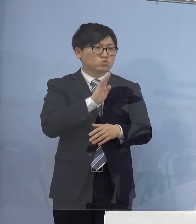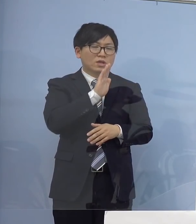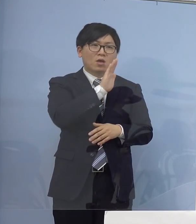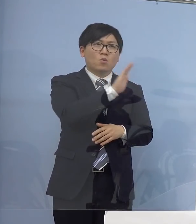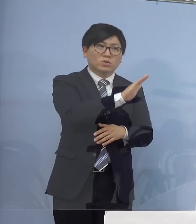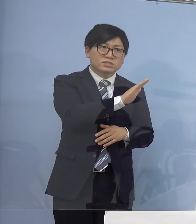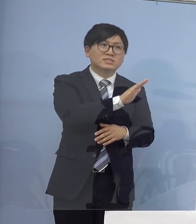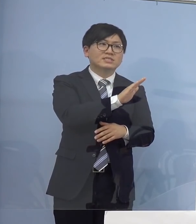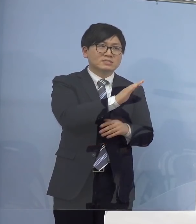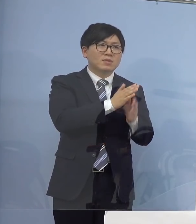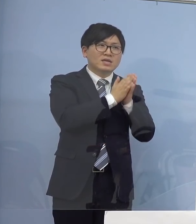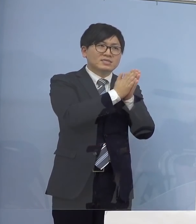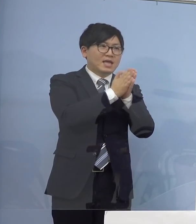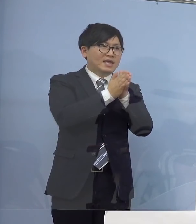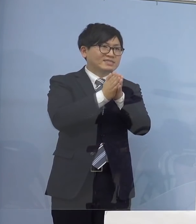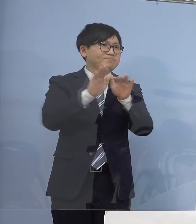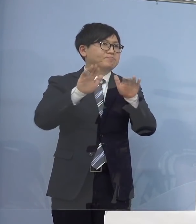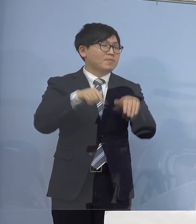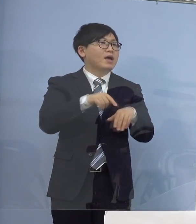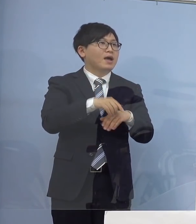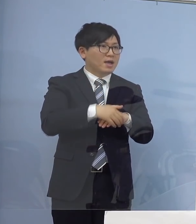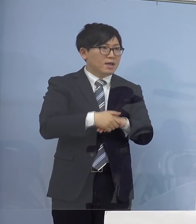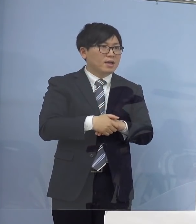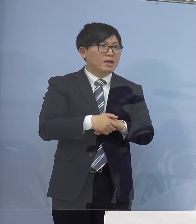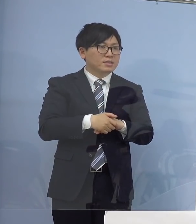その4日後から時短スタート